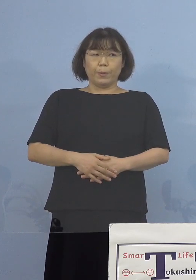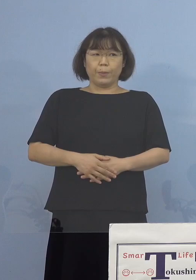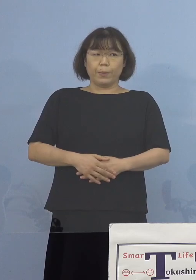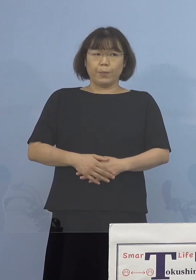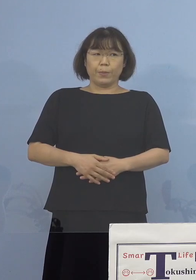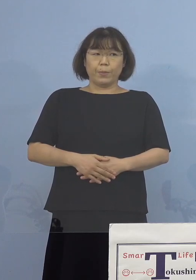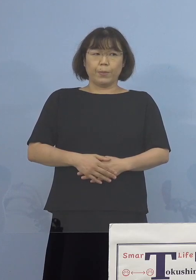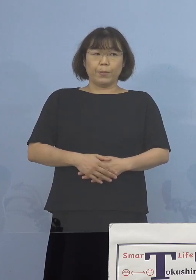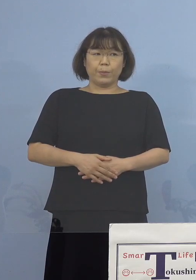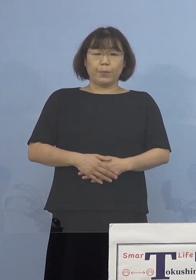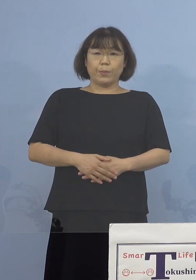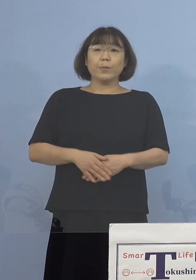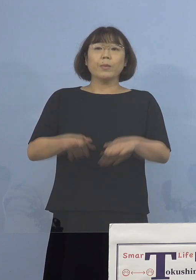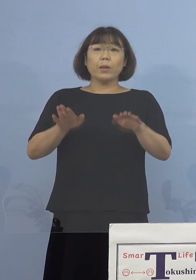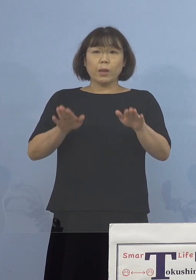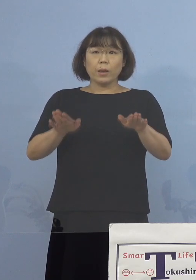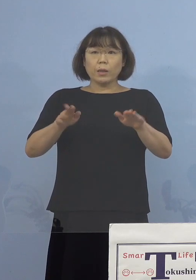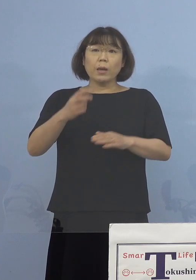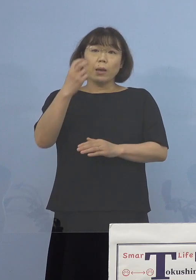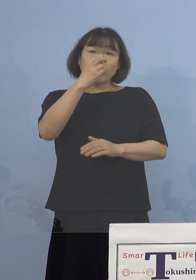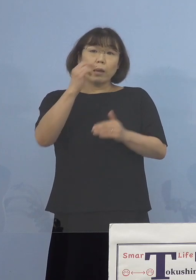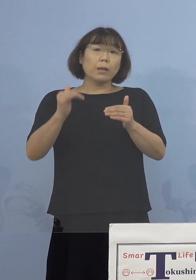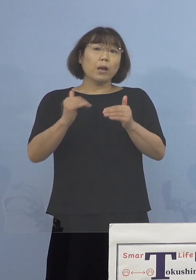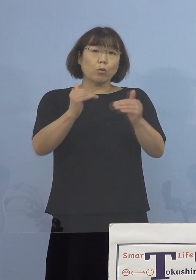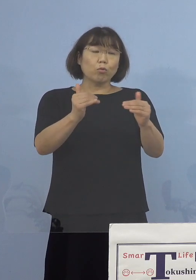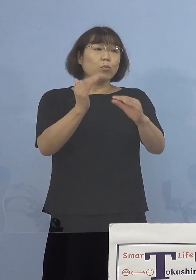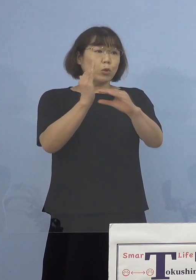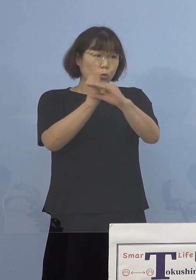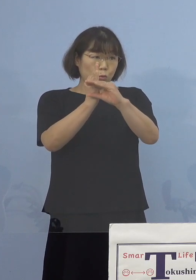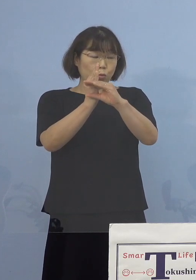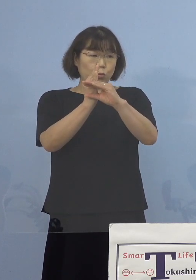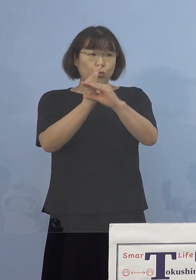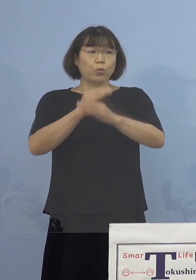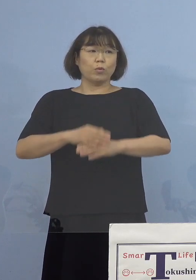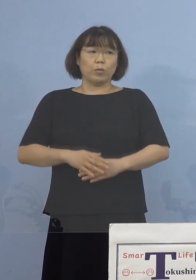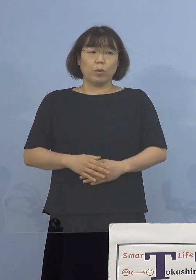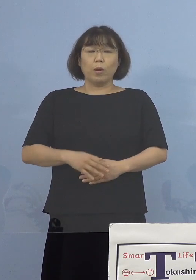現時点で検査が進んでおりますので 検査の結果